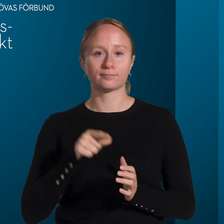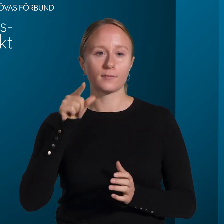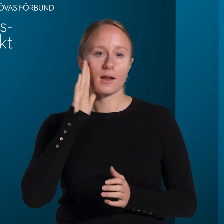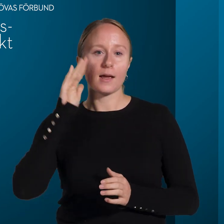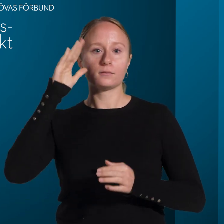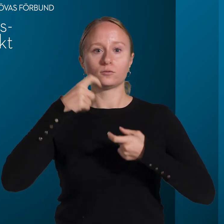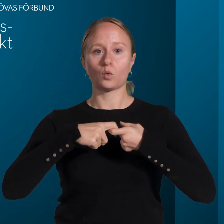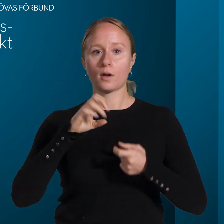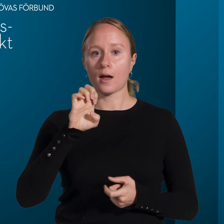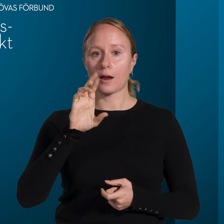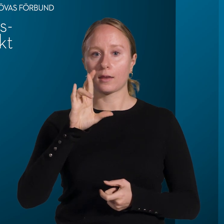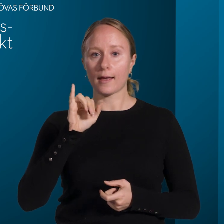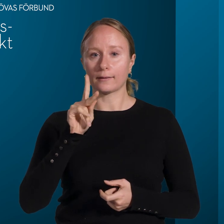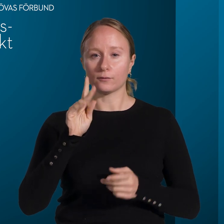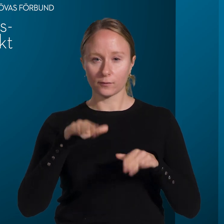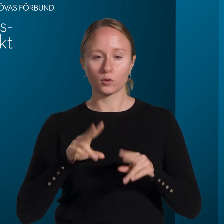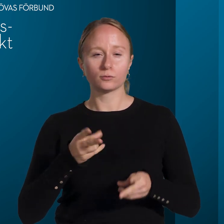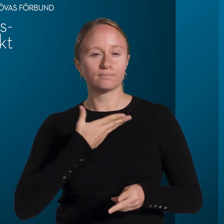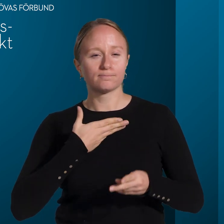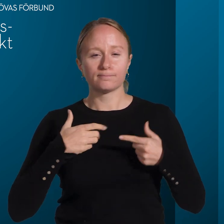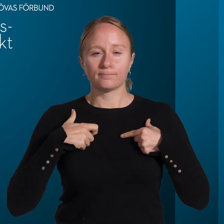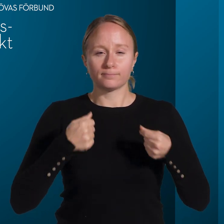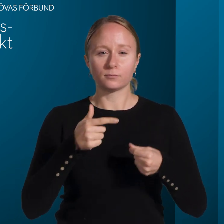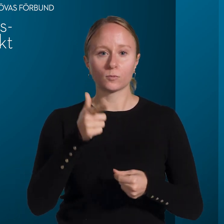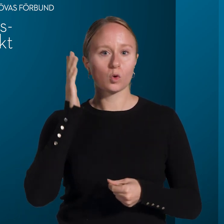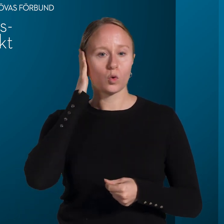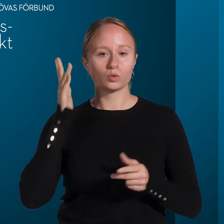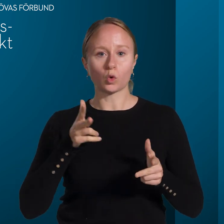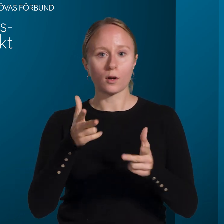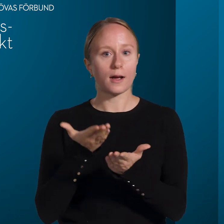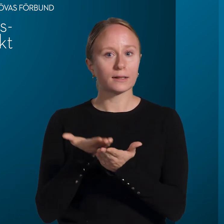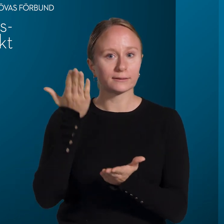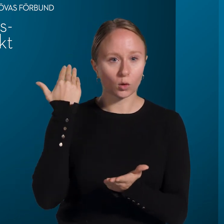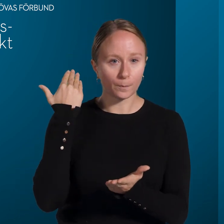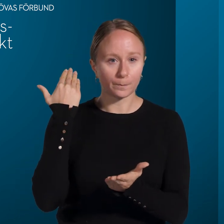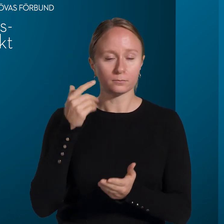Den äldre av syskonen, Erik, var också mycket intresserad av Kodisjoki historia, -